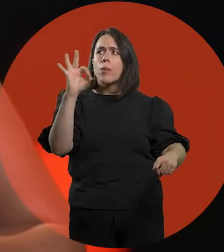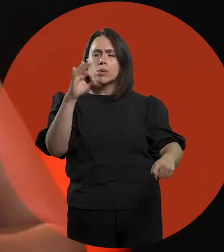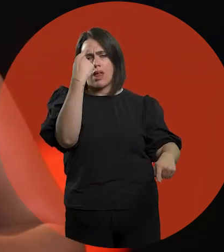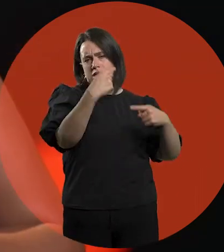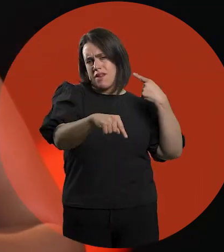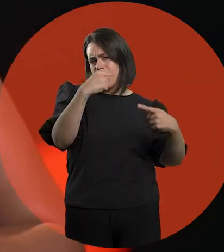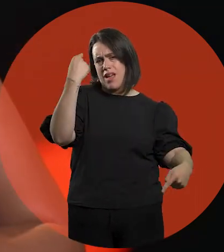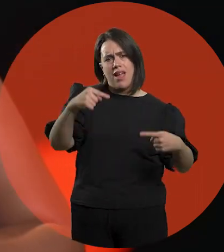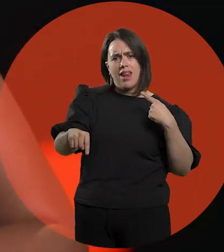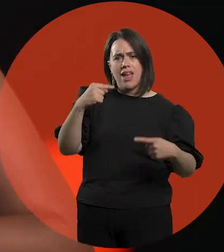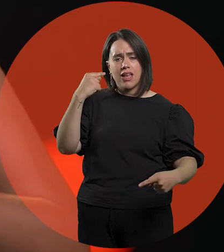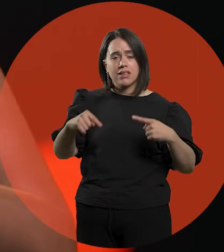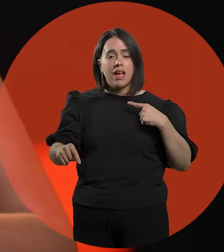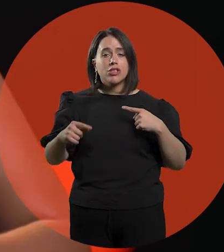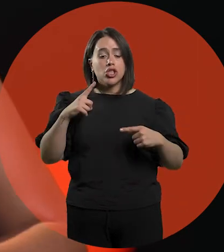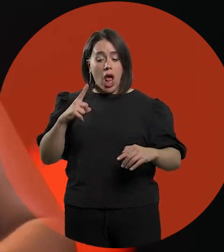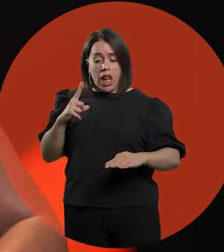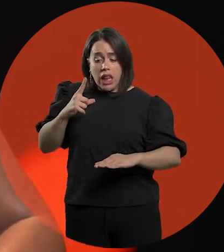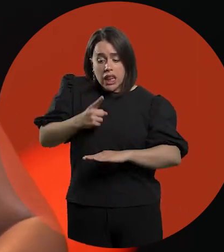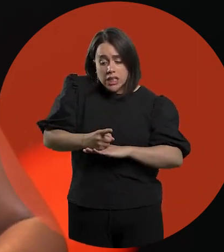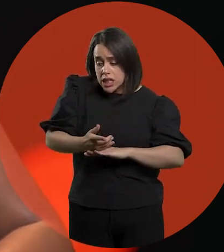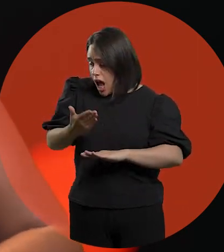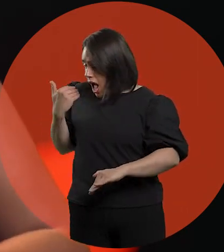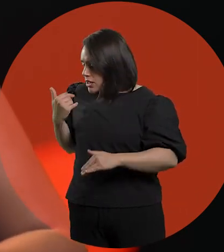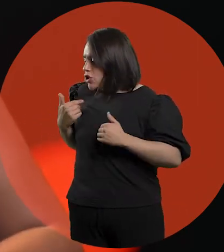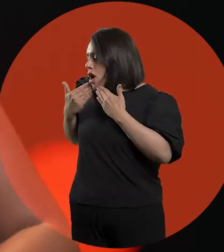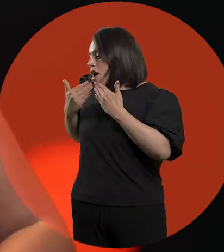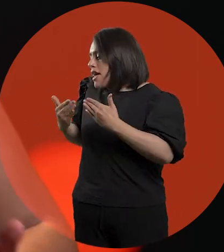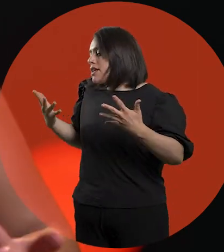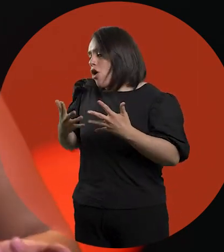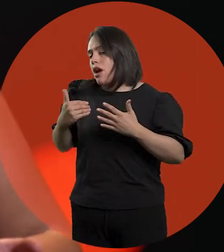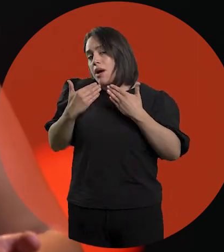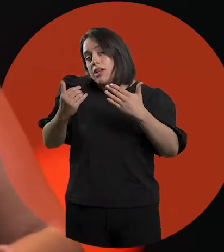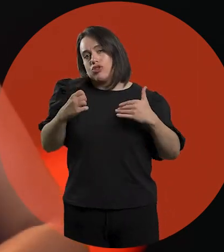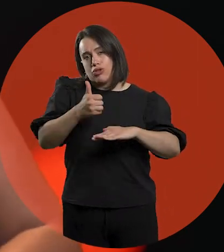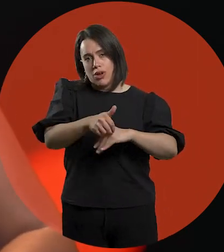donde mis decisiones del pasado las agradezco ahora, en el presente.